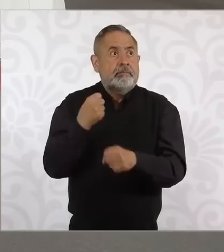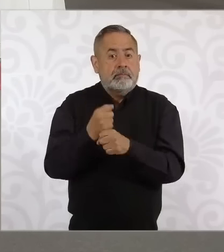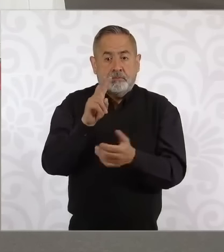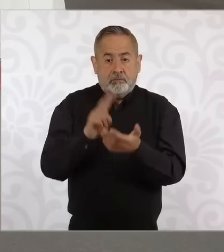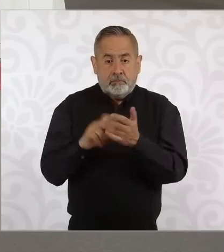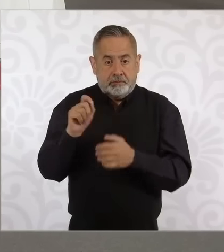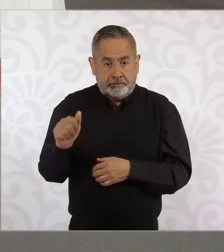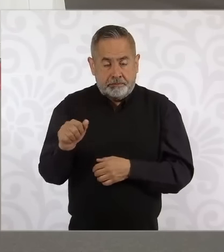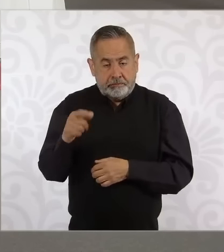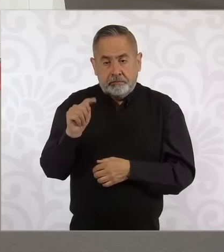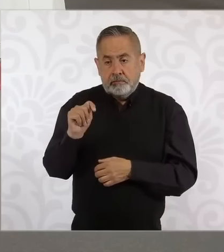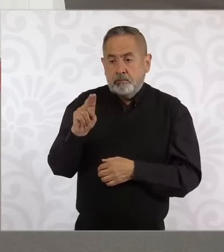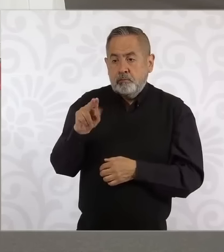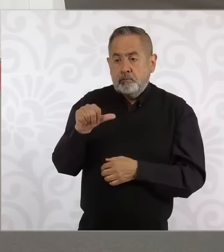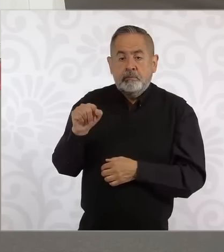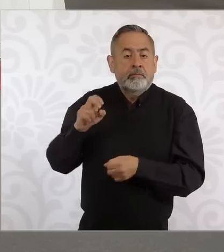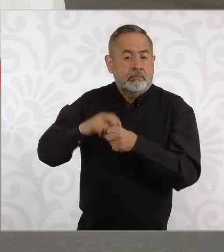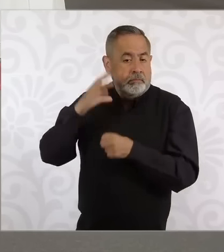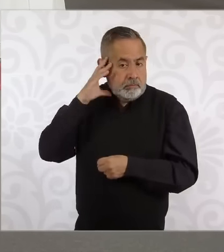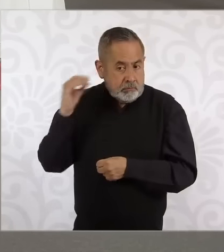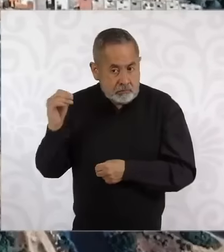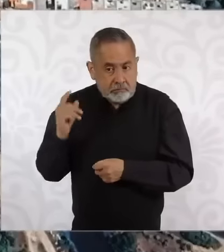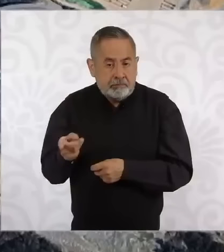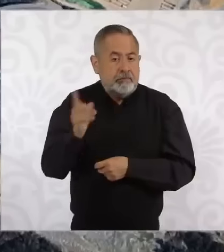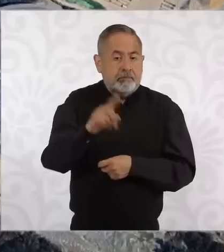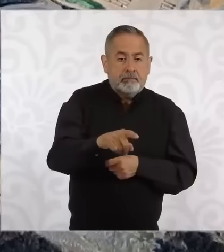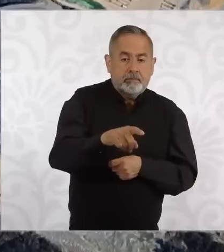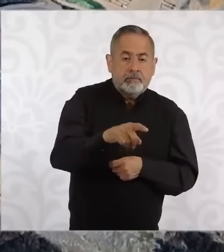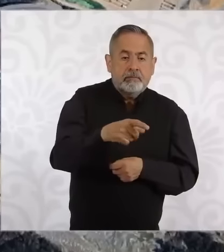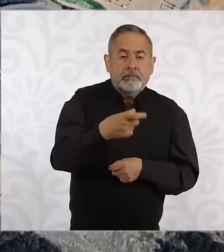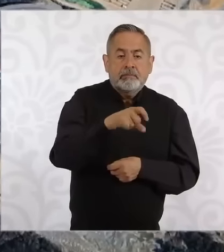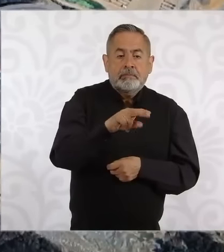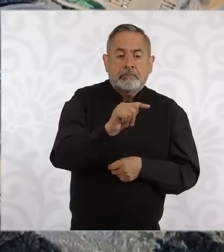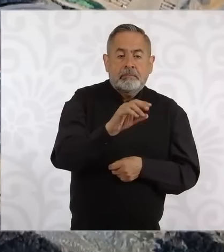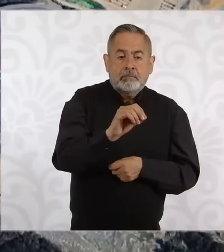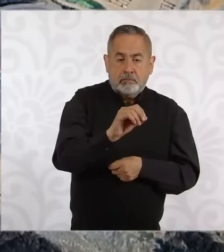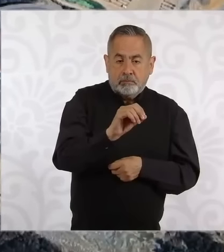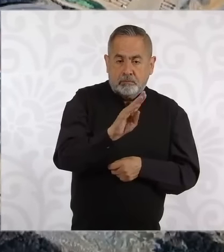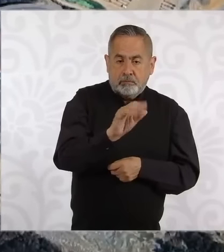el Las Tunas en Colima, puente Barrio Quinto en Colima, que es una trenza, puente Manzanillo en